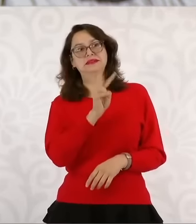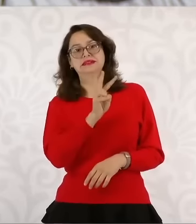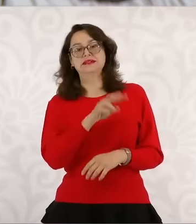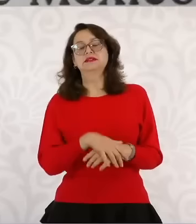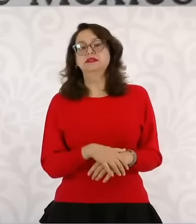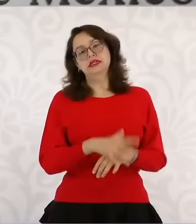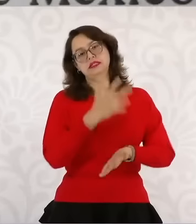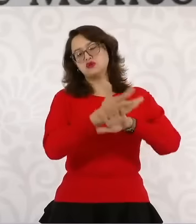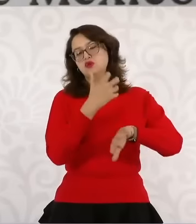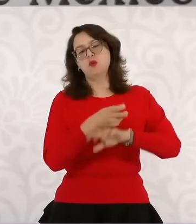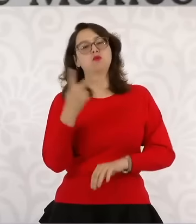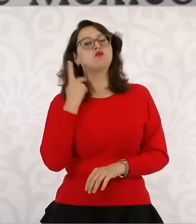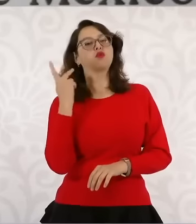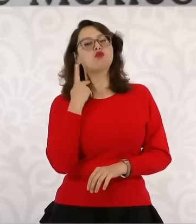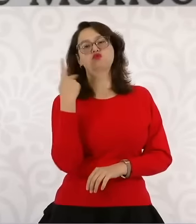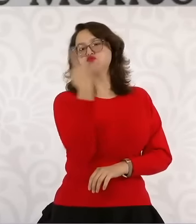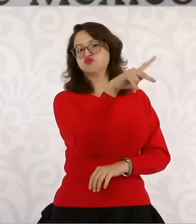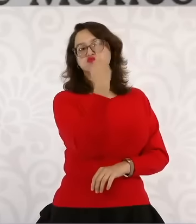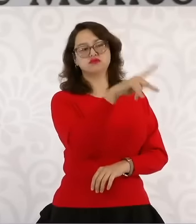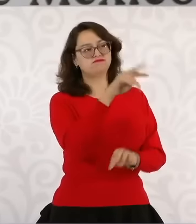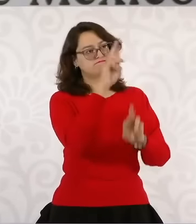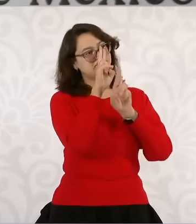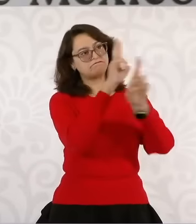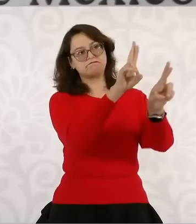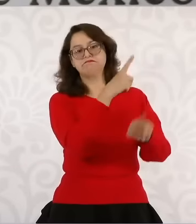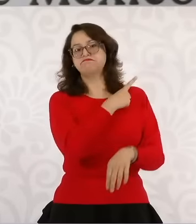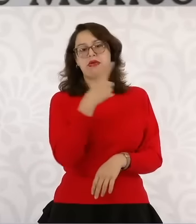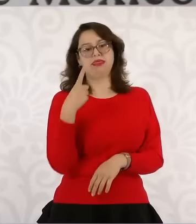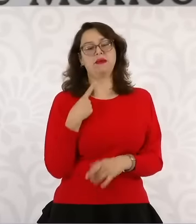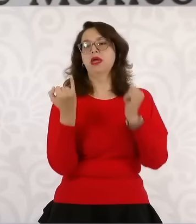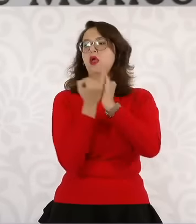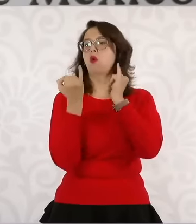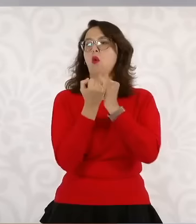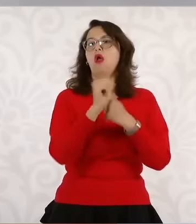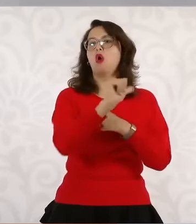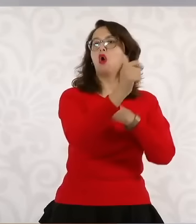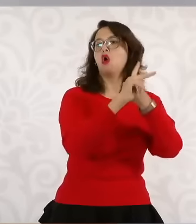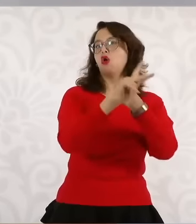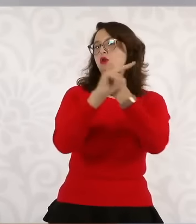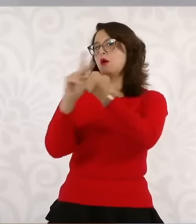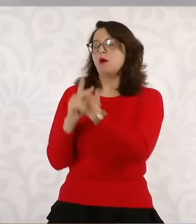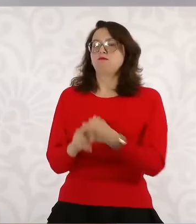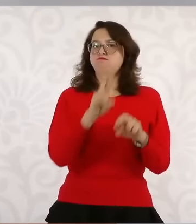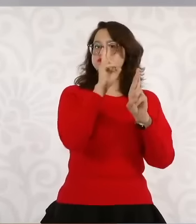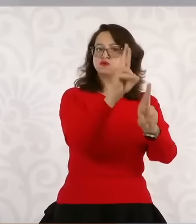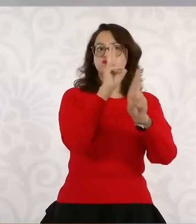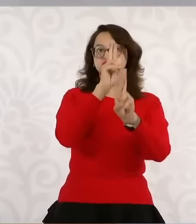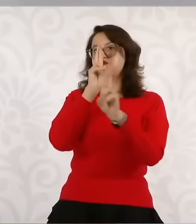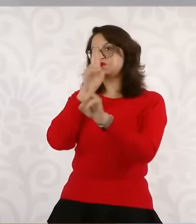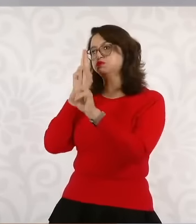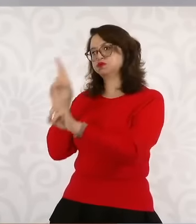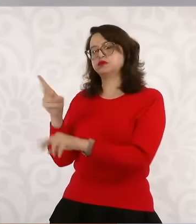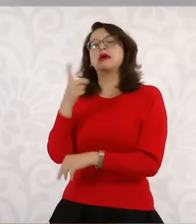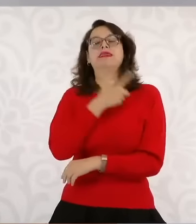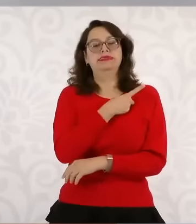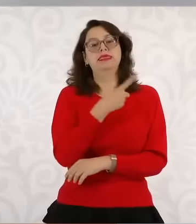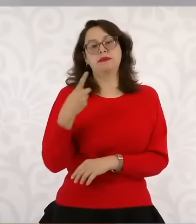estadounidense y de todos los países del mundo. Siempre hemos definido eh que son los pueblos del